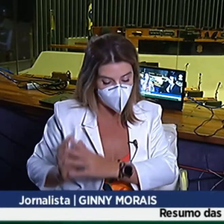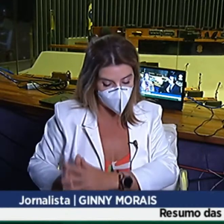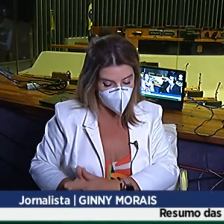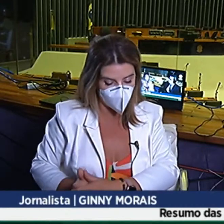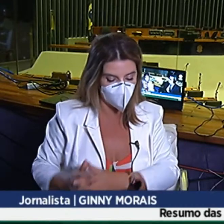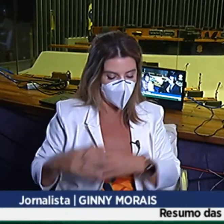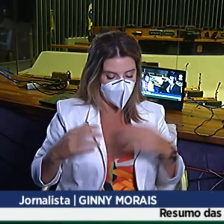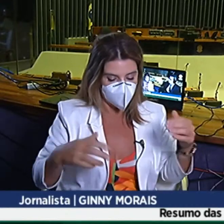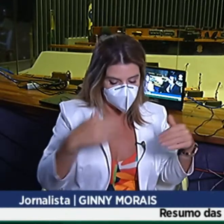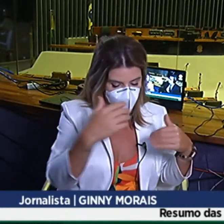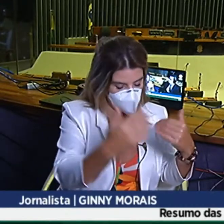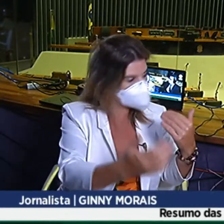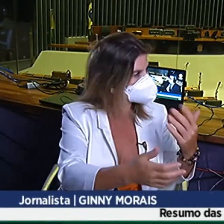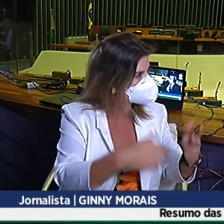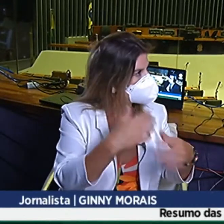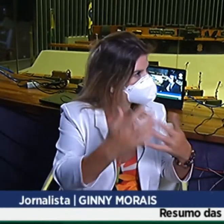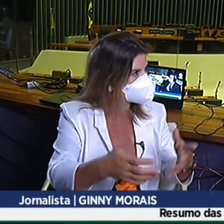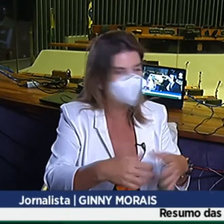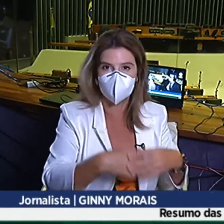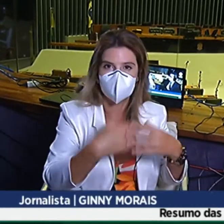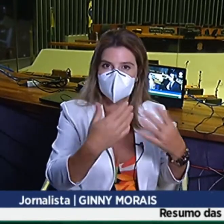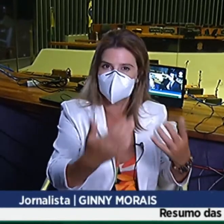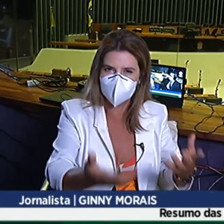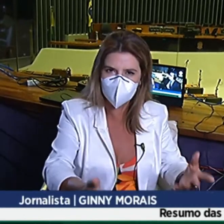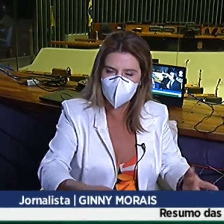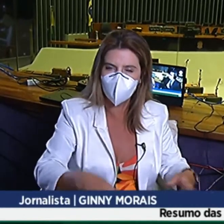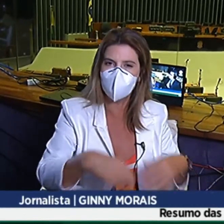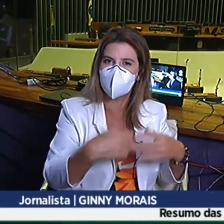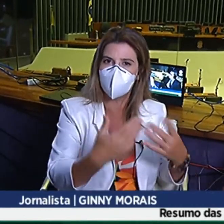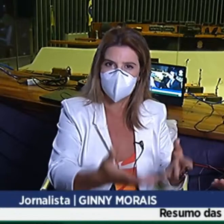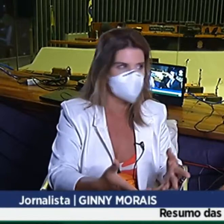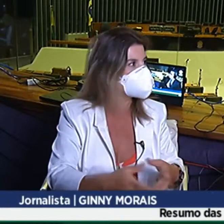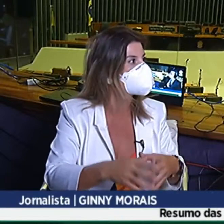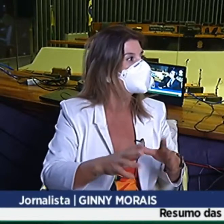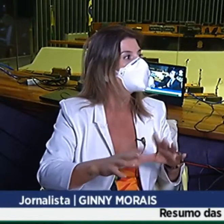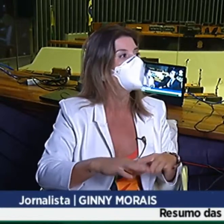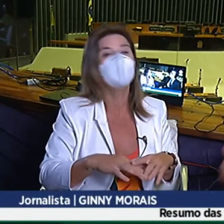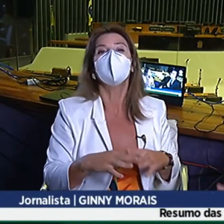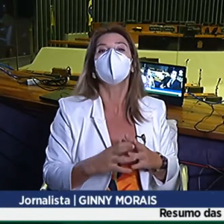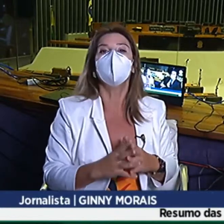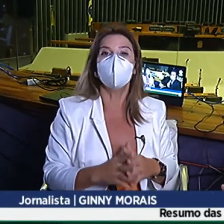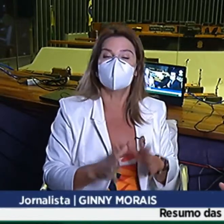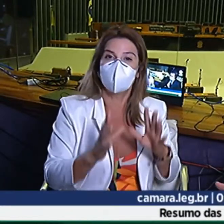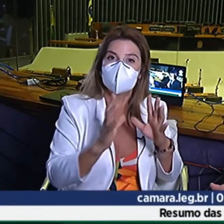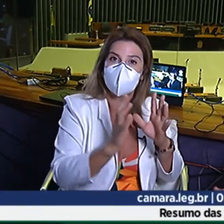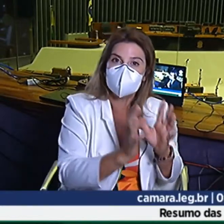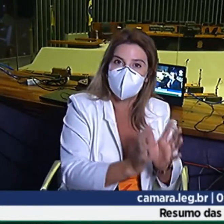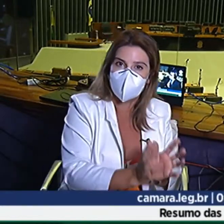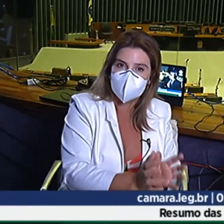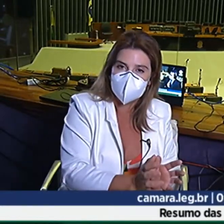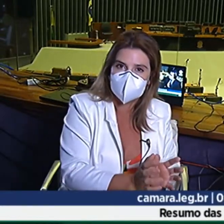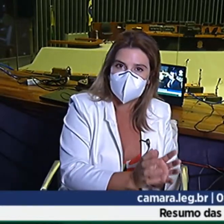MAS ISSO NA ESFERA PENAL, NAS ESFERAS... AÇÃO CIVIL PÚBLICA, POR EXEMPLO. -- [MARCIO SALEMA]: NÃO QUER DIZER QUE VA VÁ FICAR